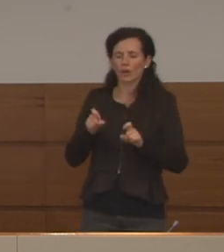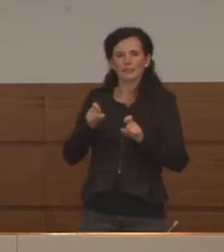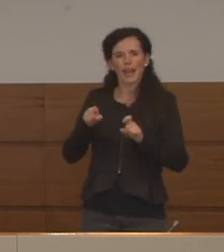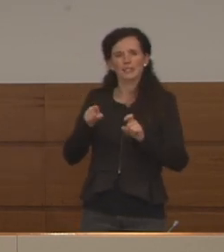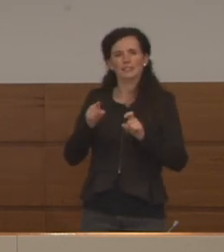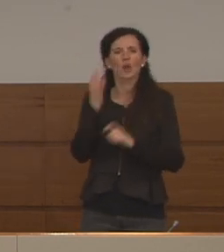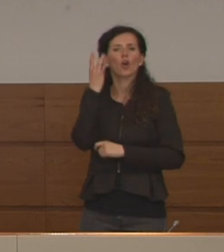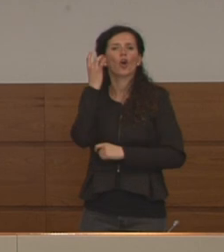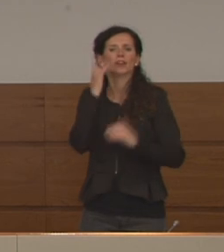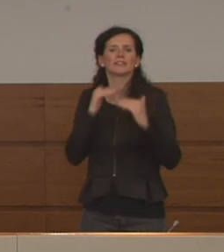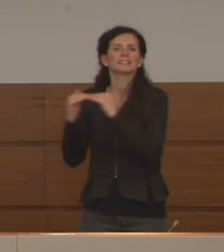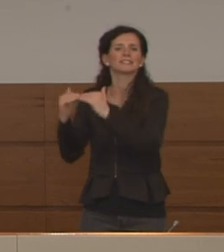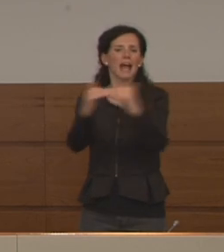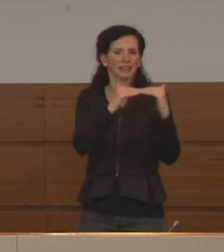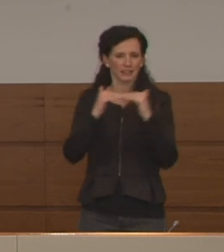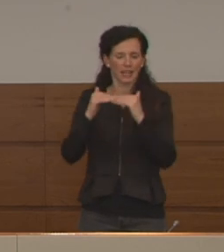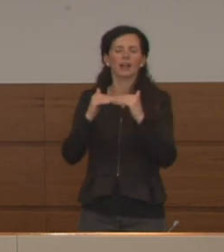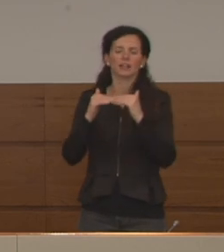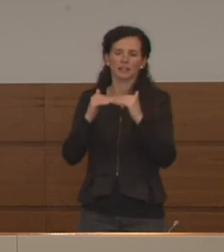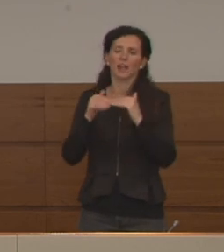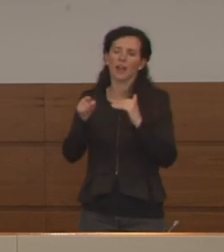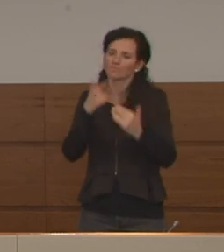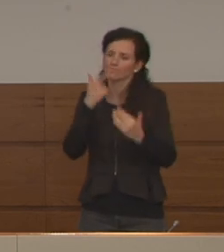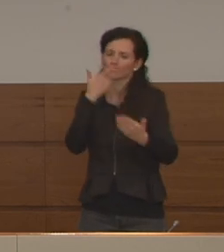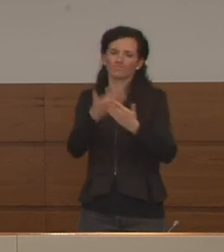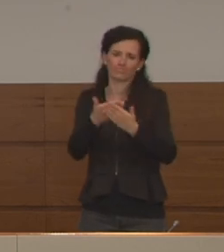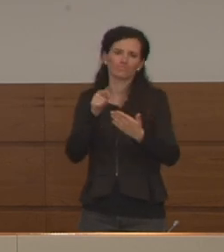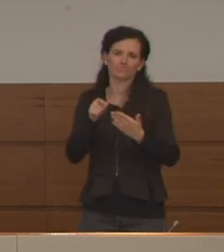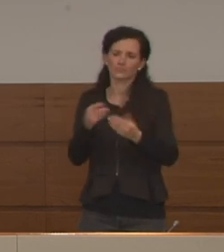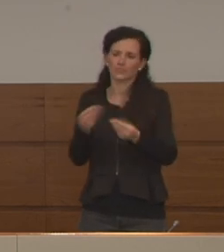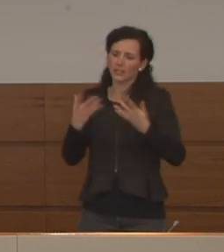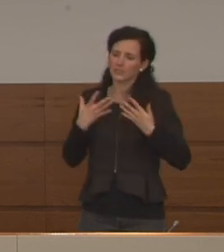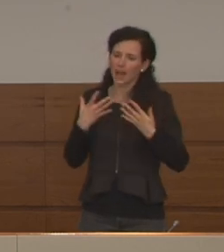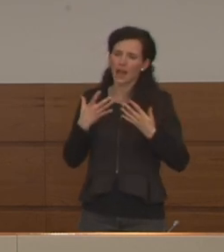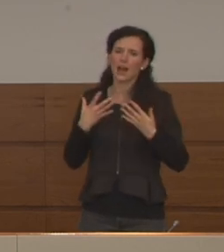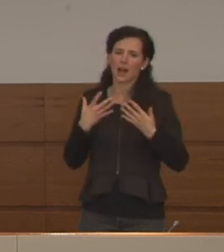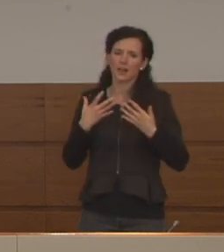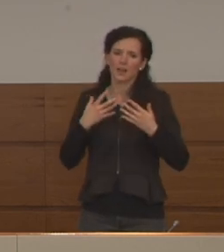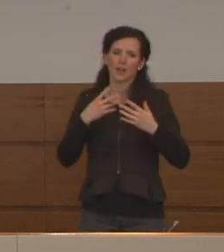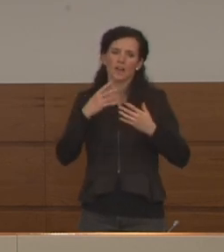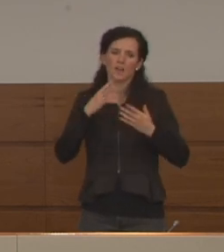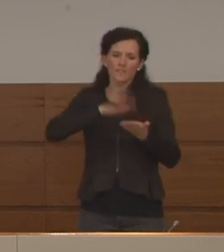permetterà di avere questo tipo di approssimazione vicina,